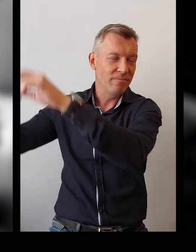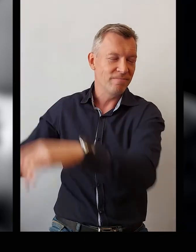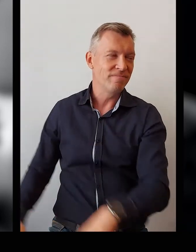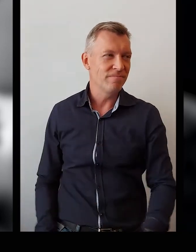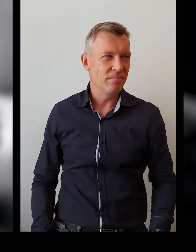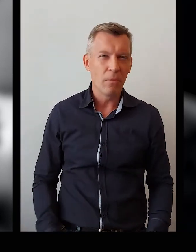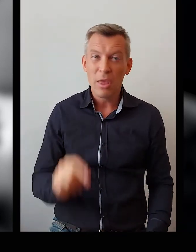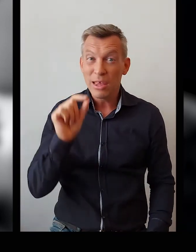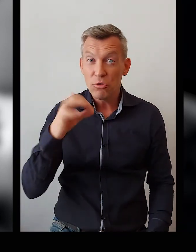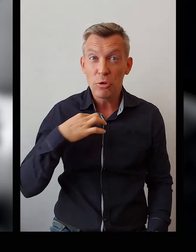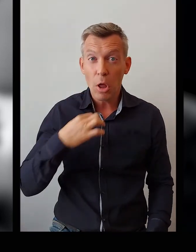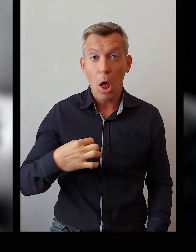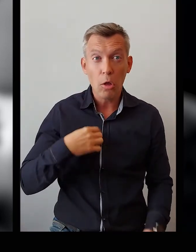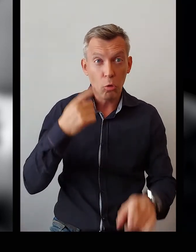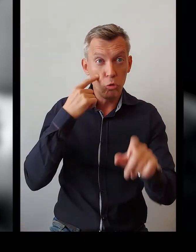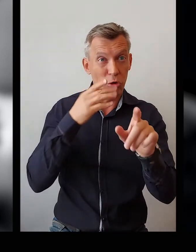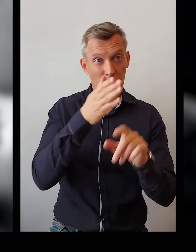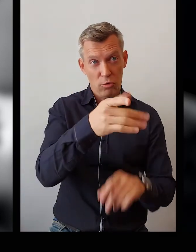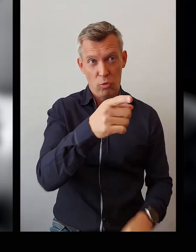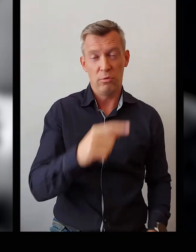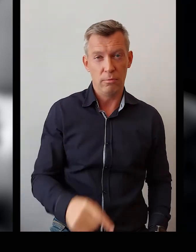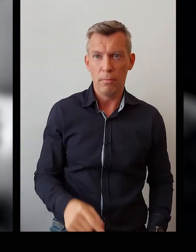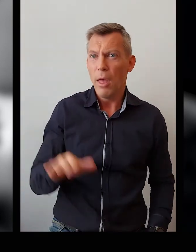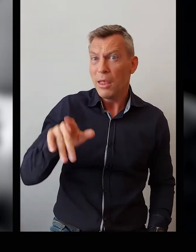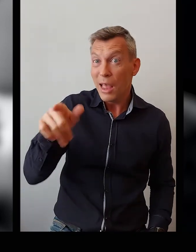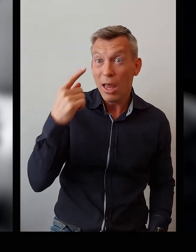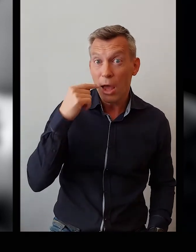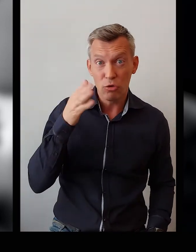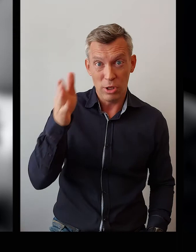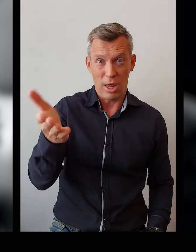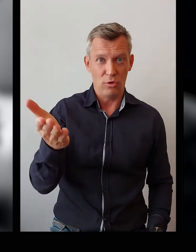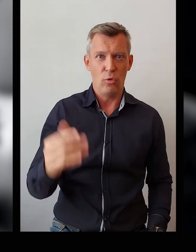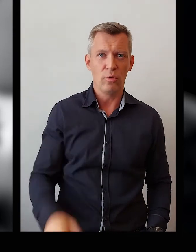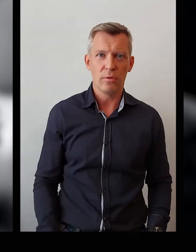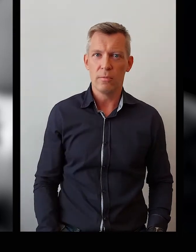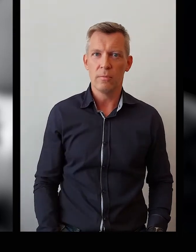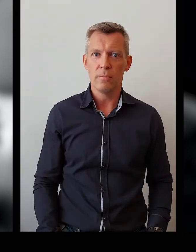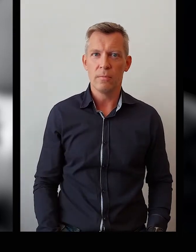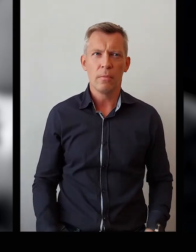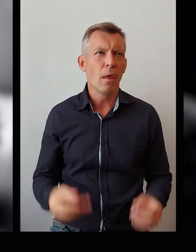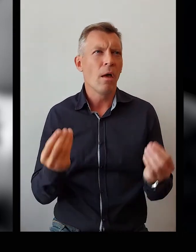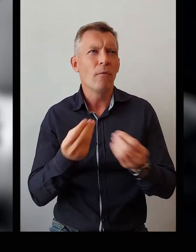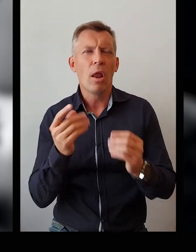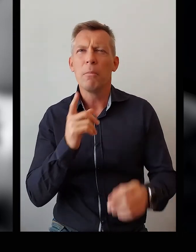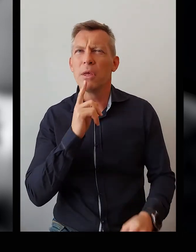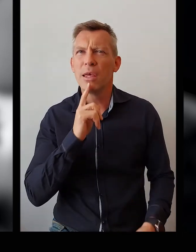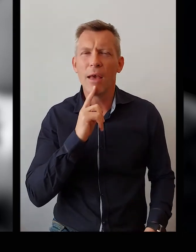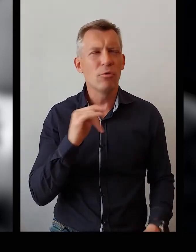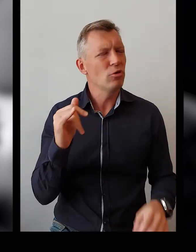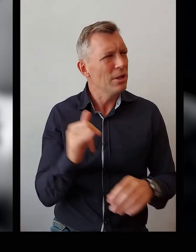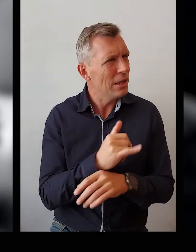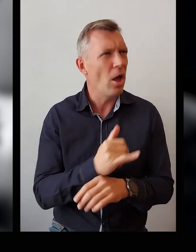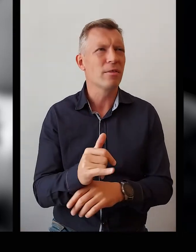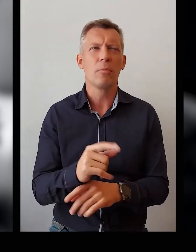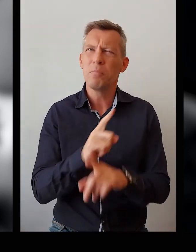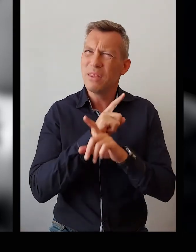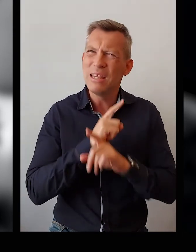a kicsi asszony síráshoz, a gyereksíráshoz, valami kevés igazi, tiltott,